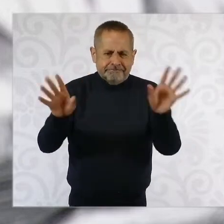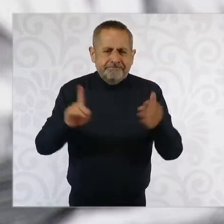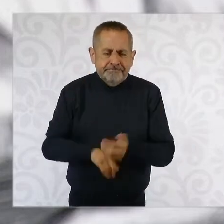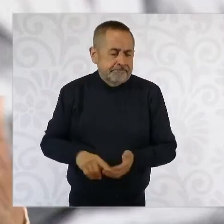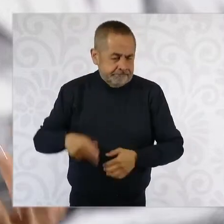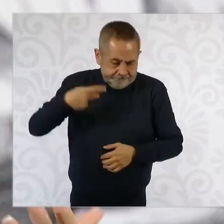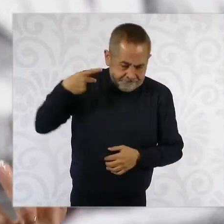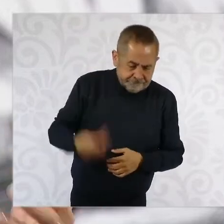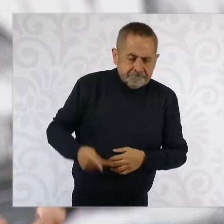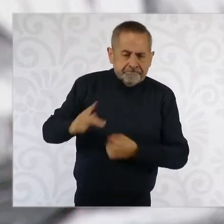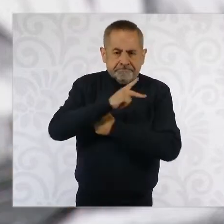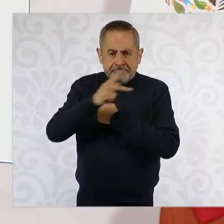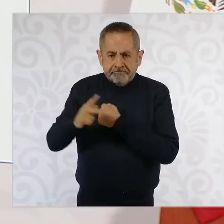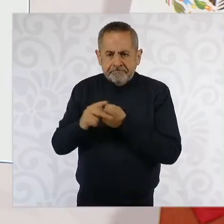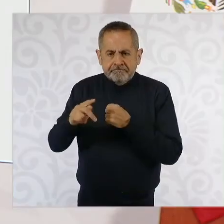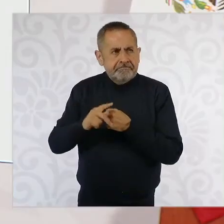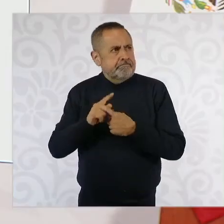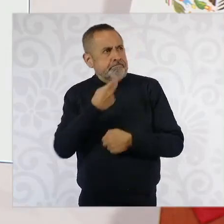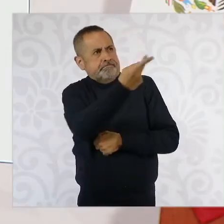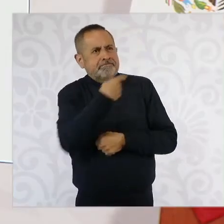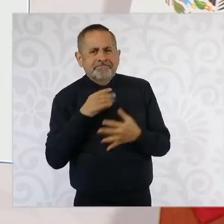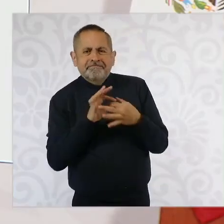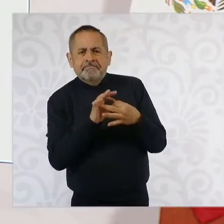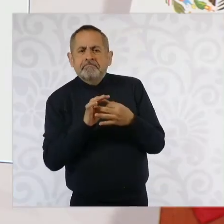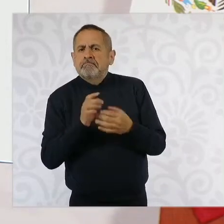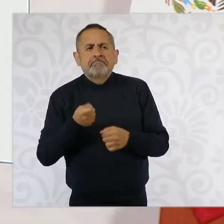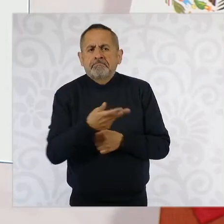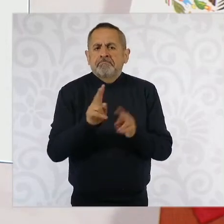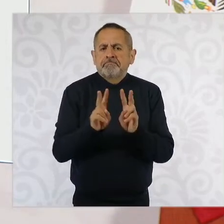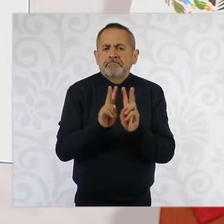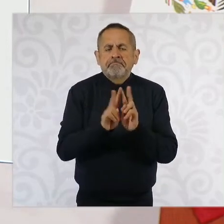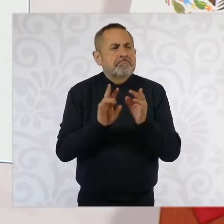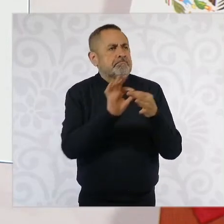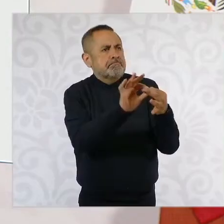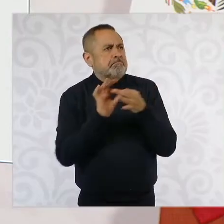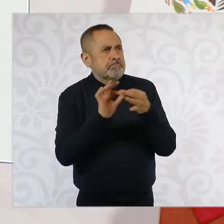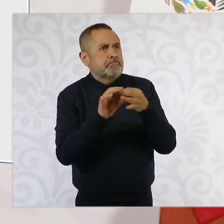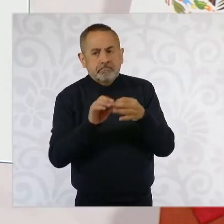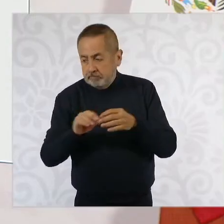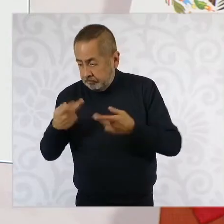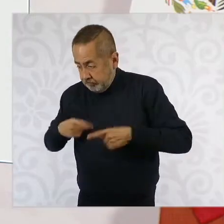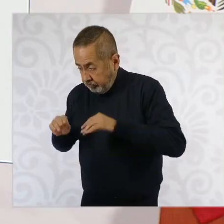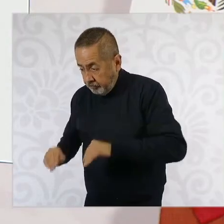vecinos y nuestra defensa de las mexicanas y mexicanos que viven en Estados Unidos Gracias